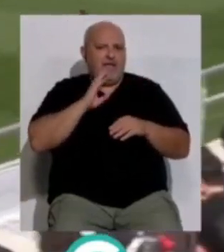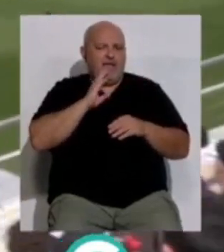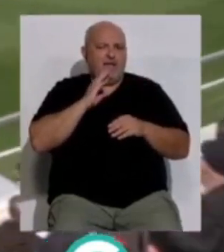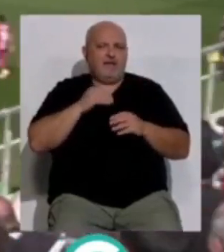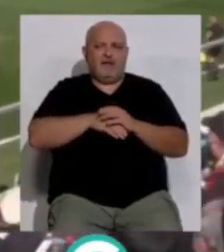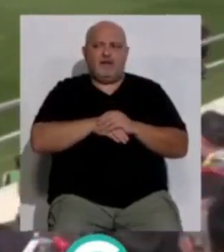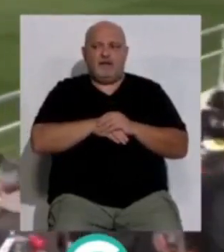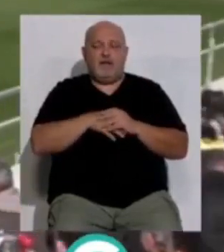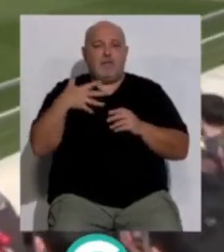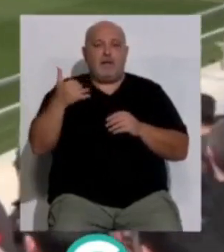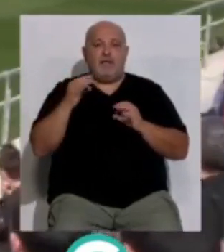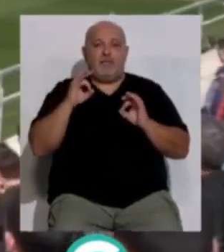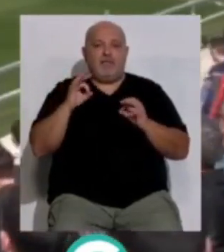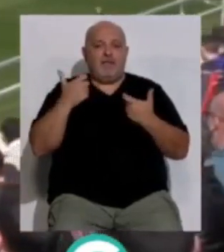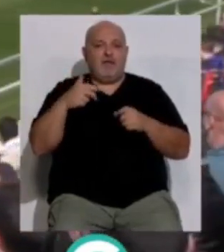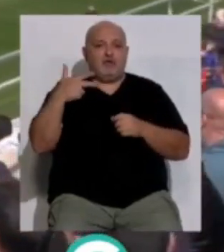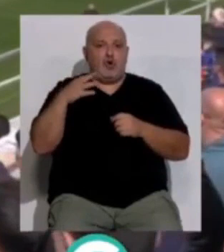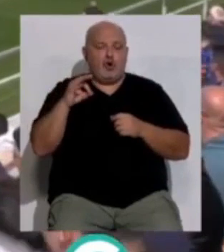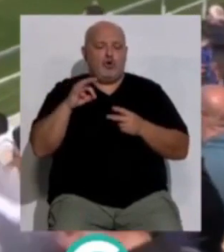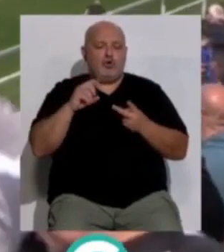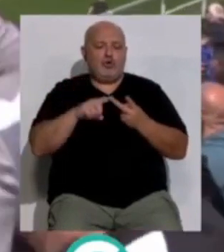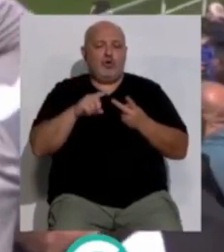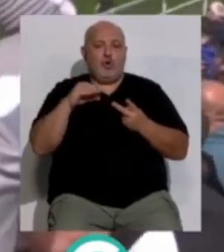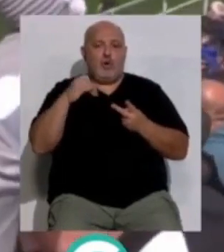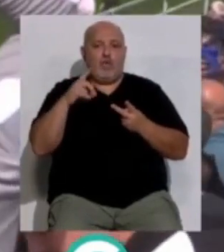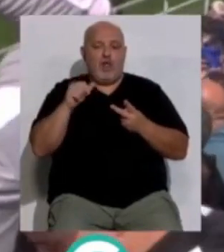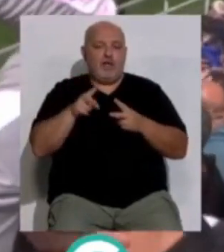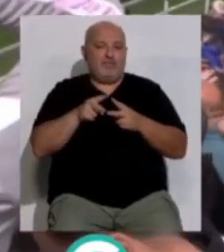de fútbol y ante Las bajas especialmente de choco Lozano y de sergi Guardiola el que hemos visto que